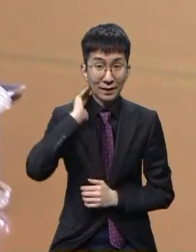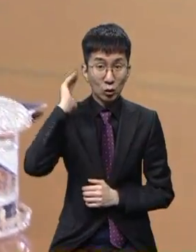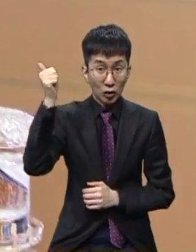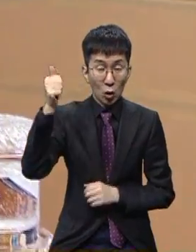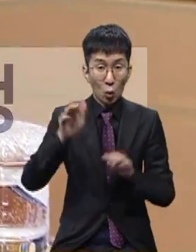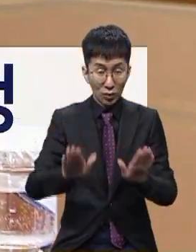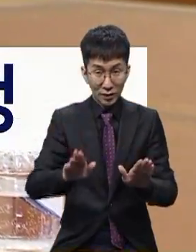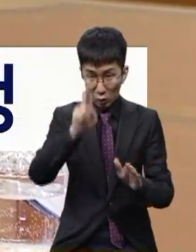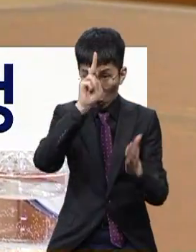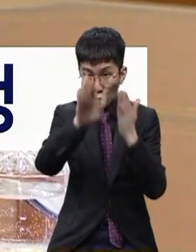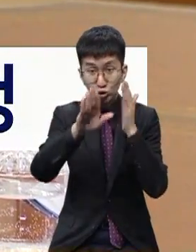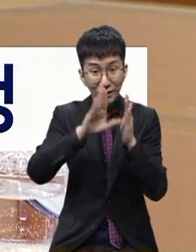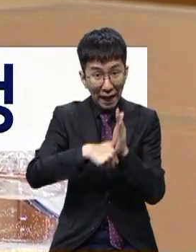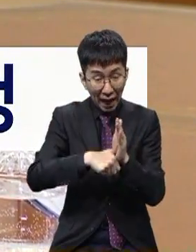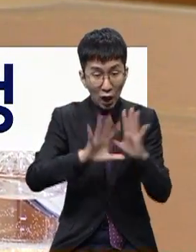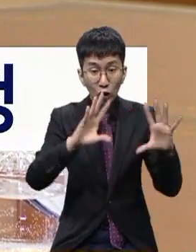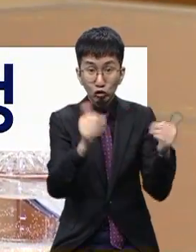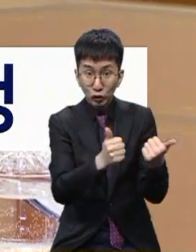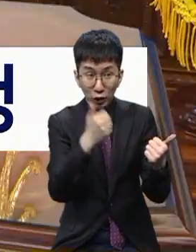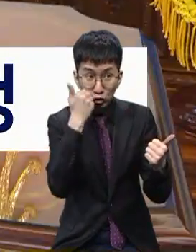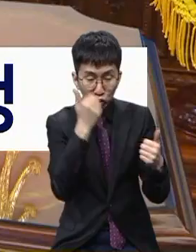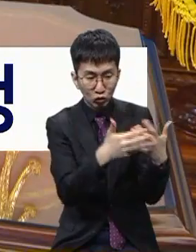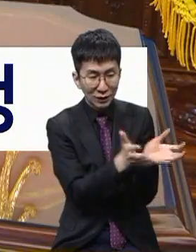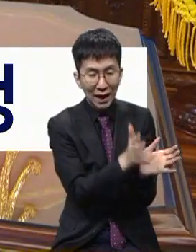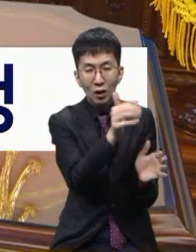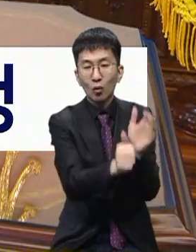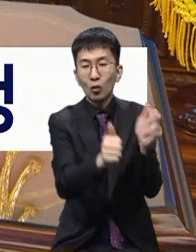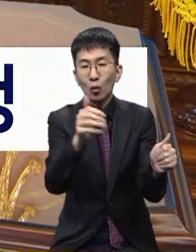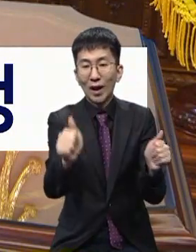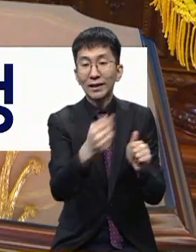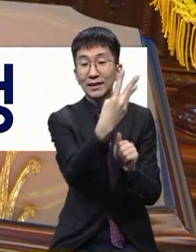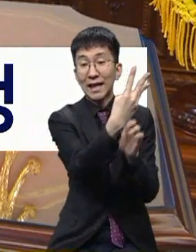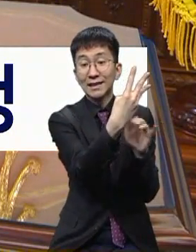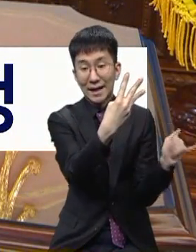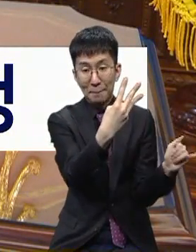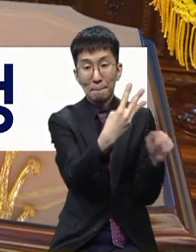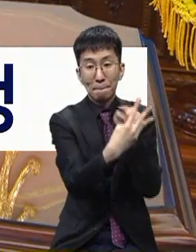취재했습니다. (기자) 문재인 대통령은 오늘 오후 국회 임혜숙 과기, 박준영 해수, 노형욱 국토부